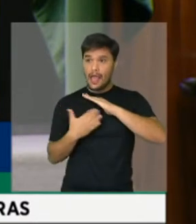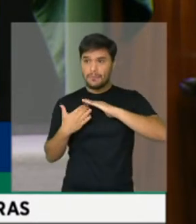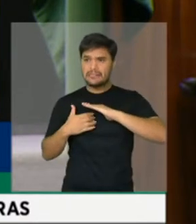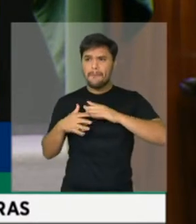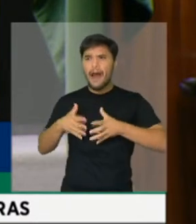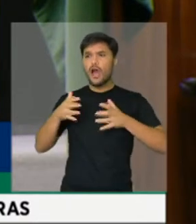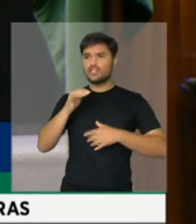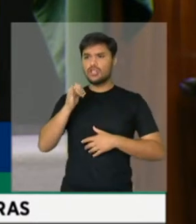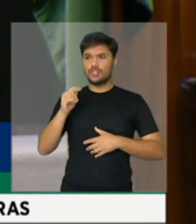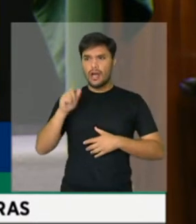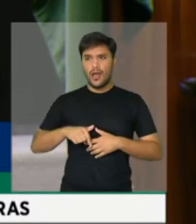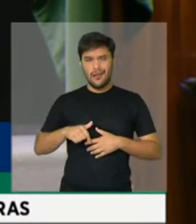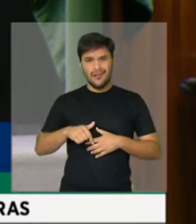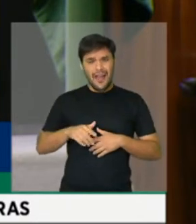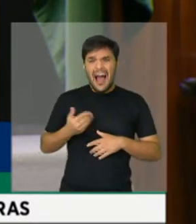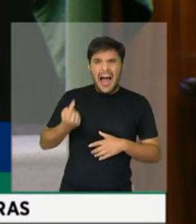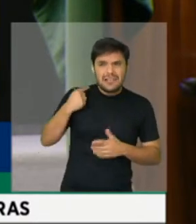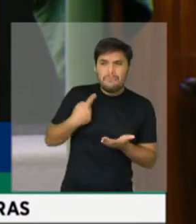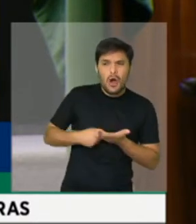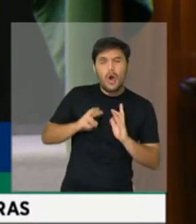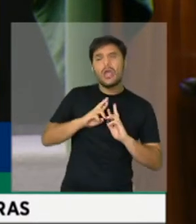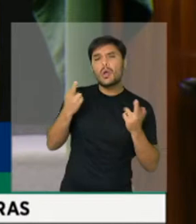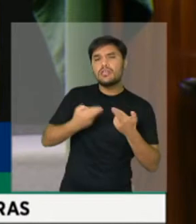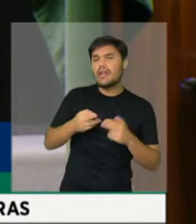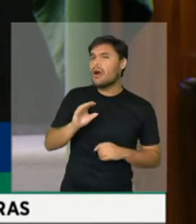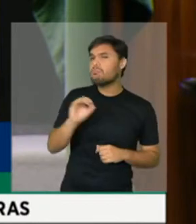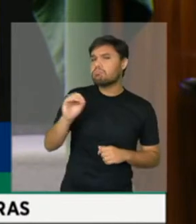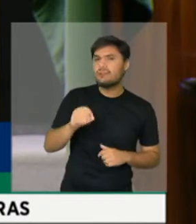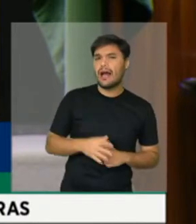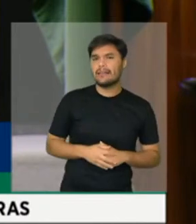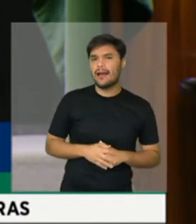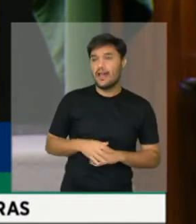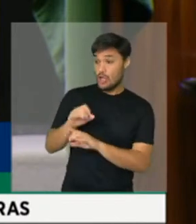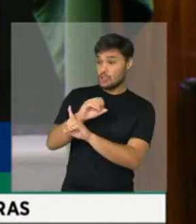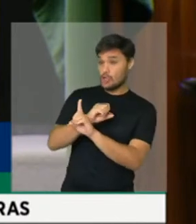DELIBERAR A VENDA... COLOCAR PARA A INICIATIVA PRIVADA... A